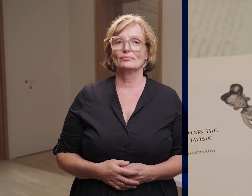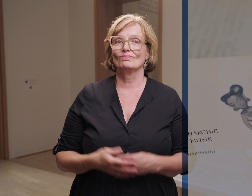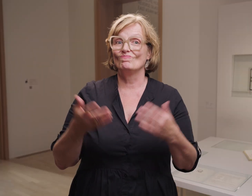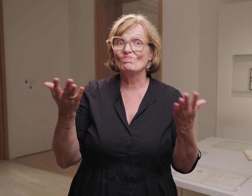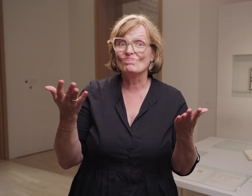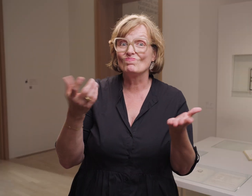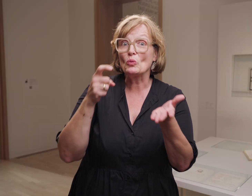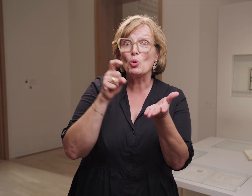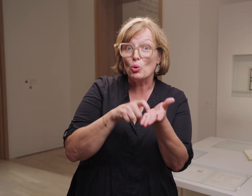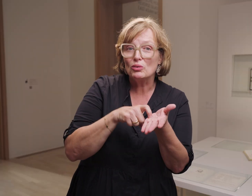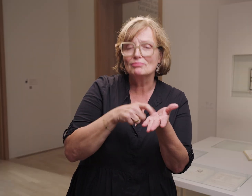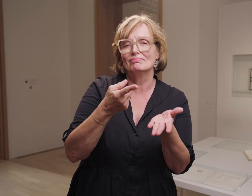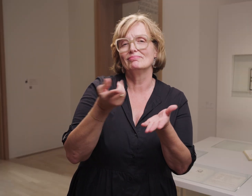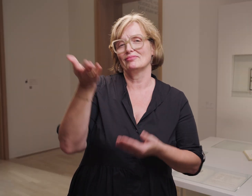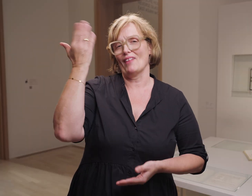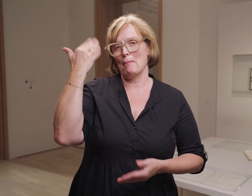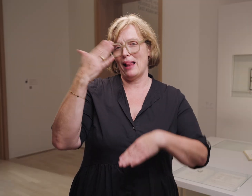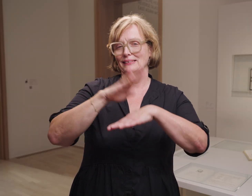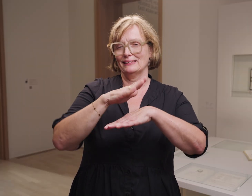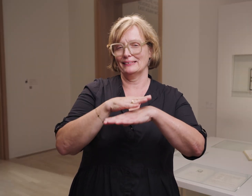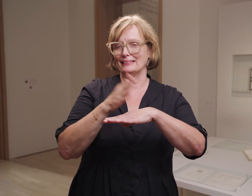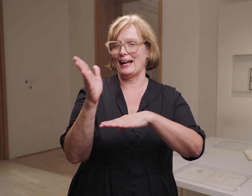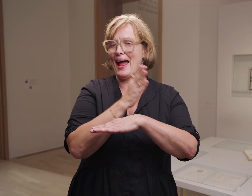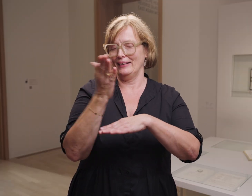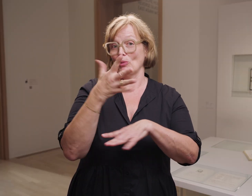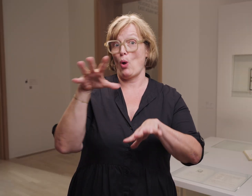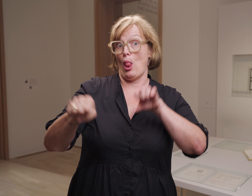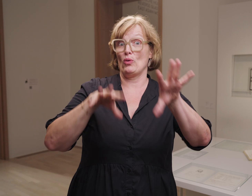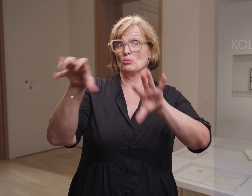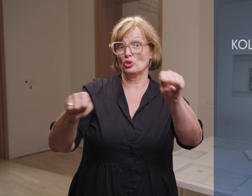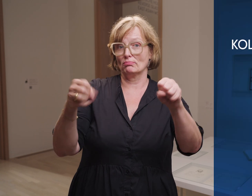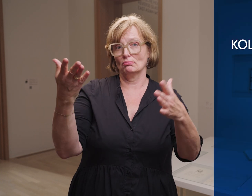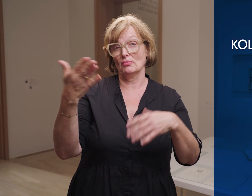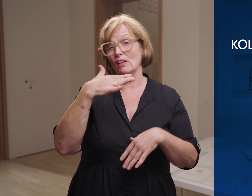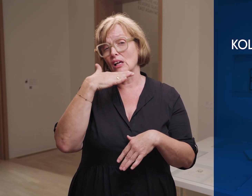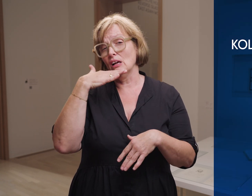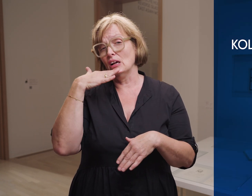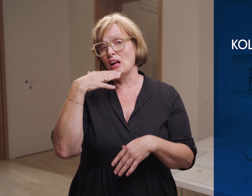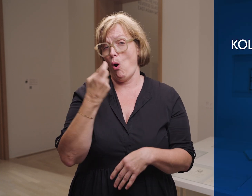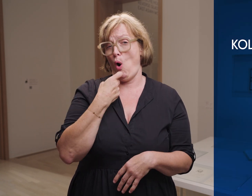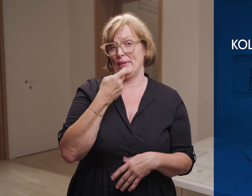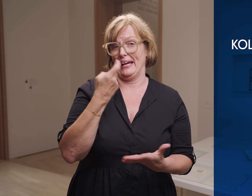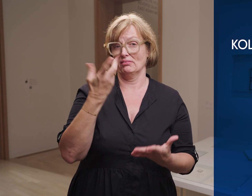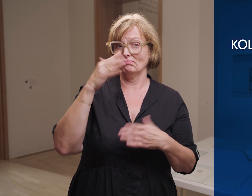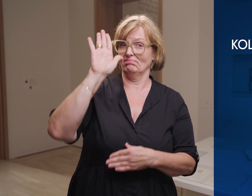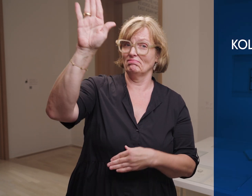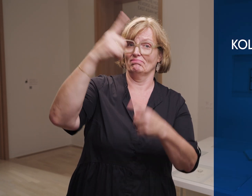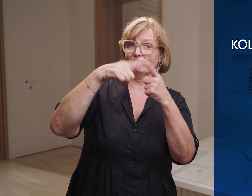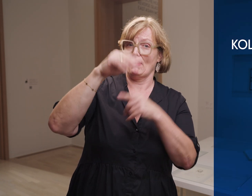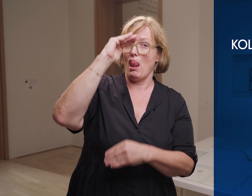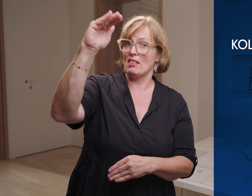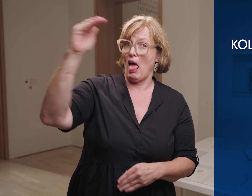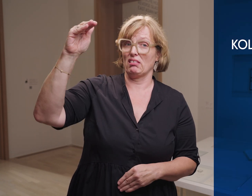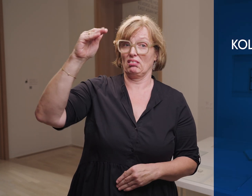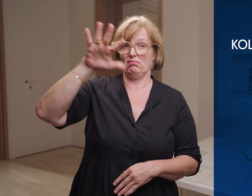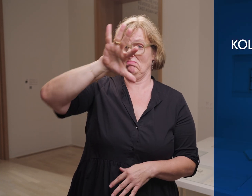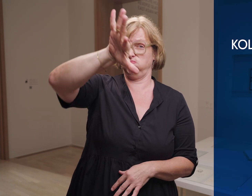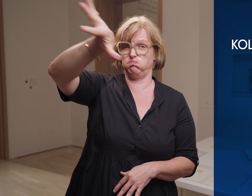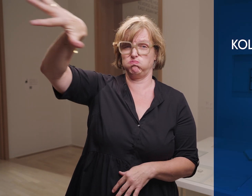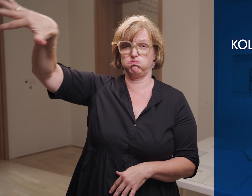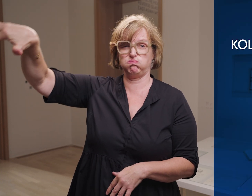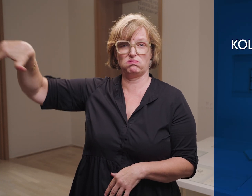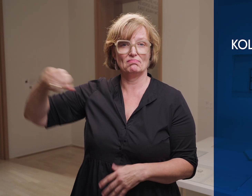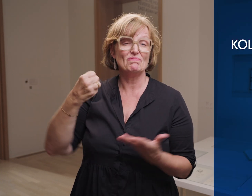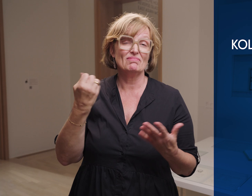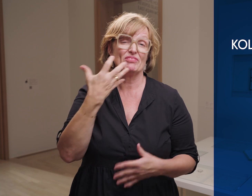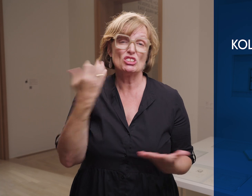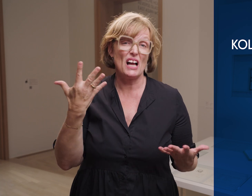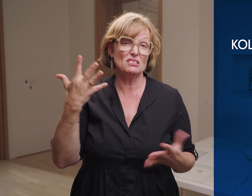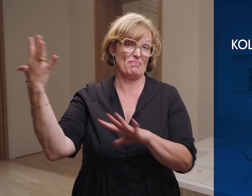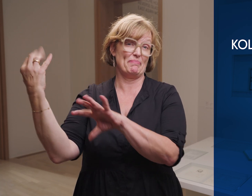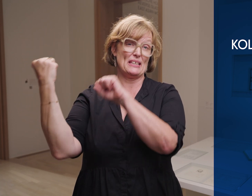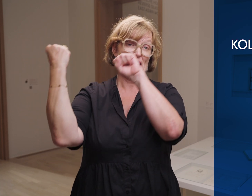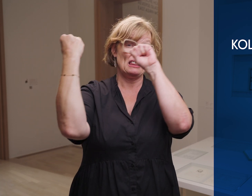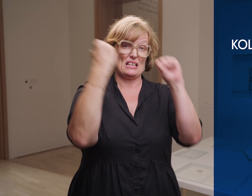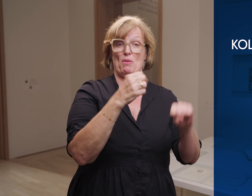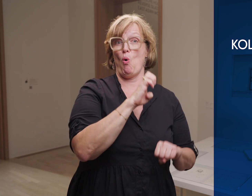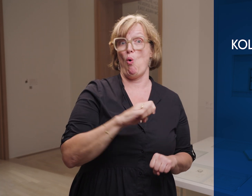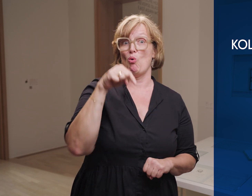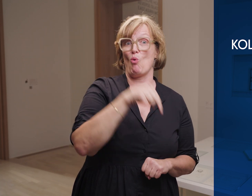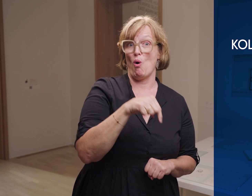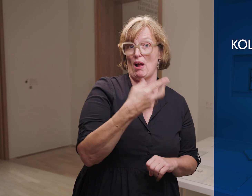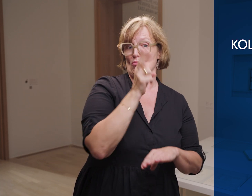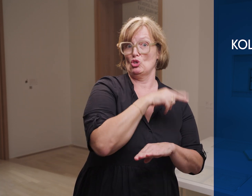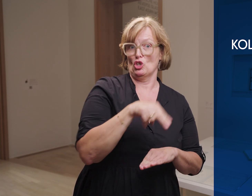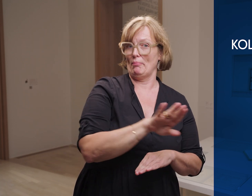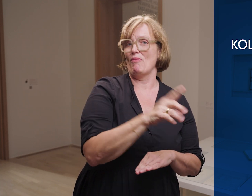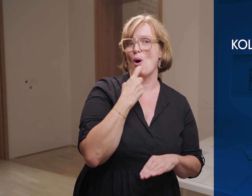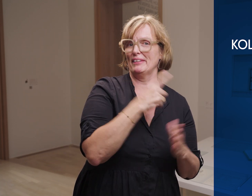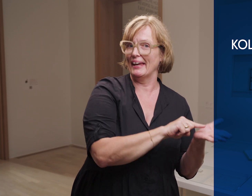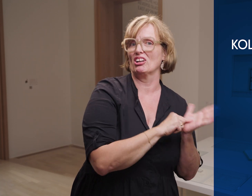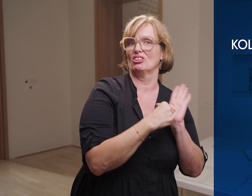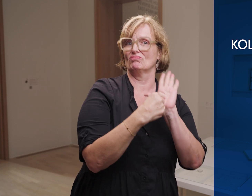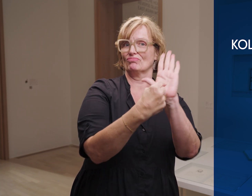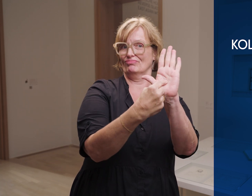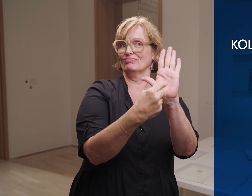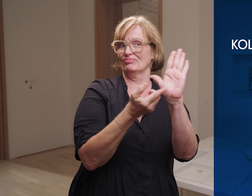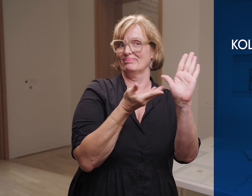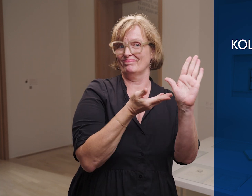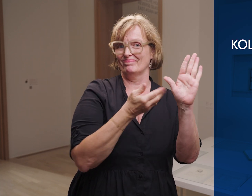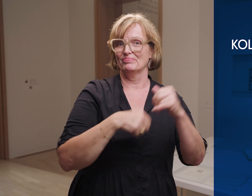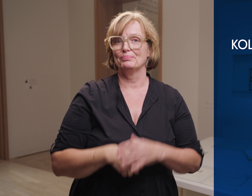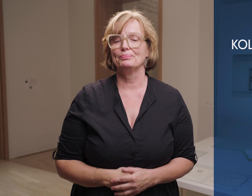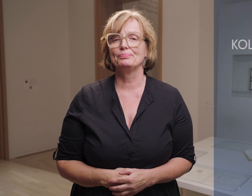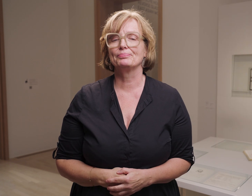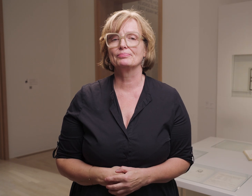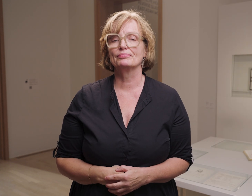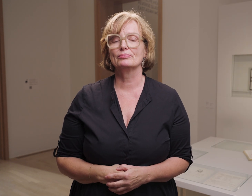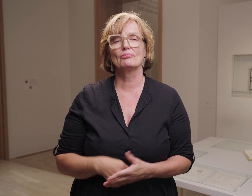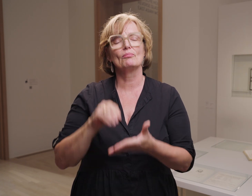Viele Objekte wurden im Kolonialismus aus den Herkunftsländern geraubt, um sie in europäischen Museen auszustellen.